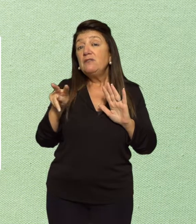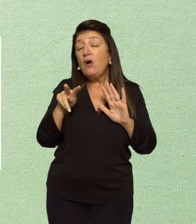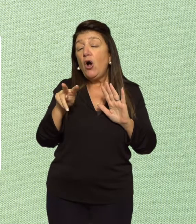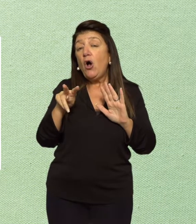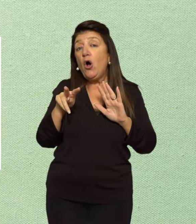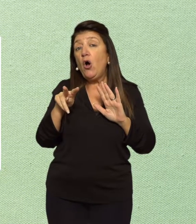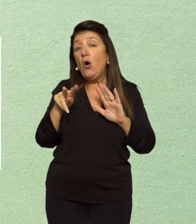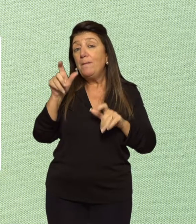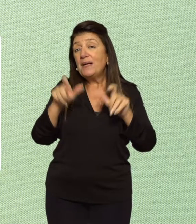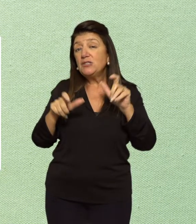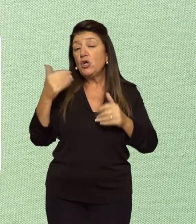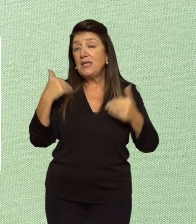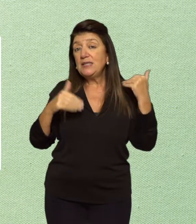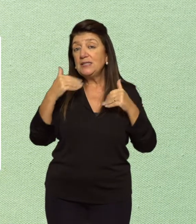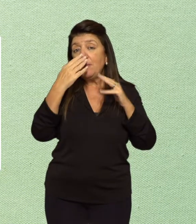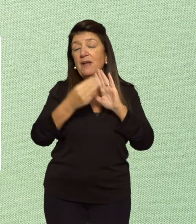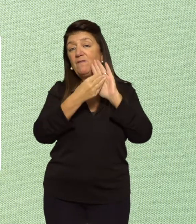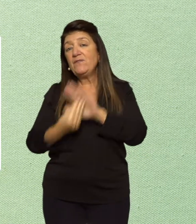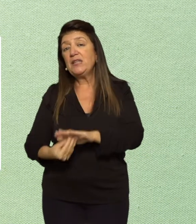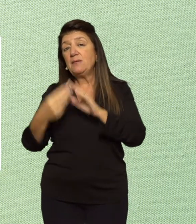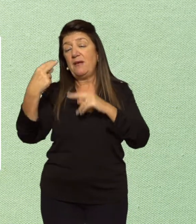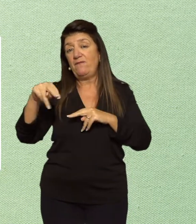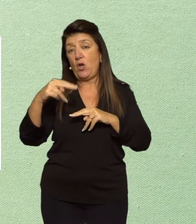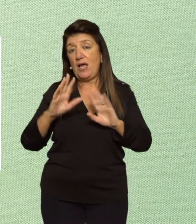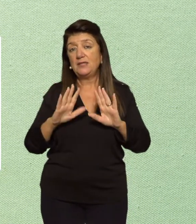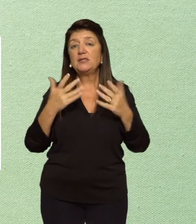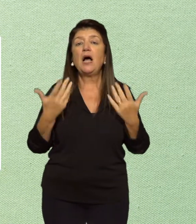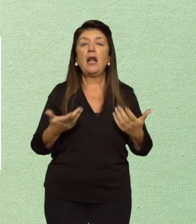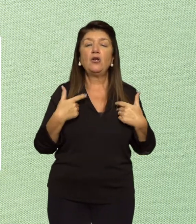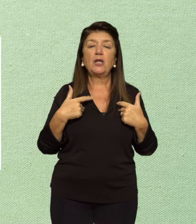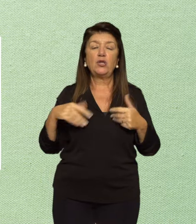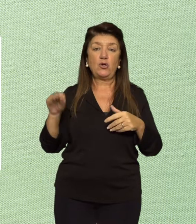facevano faremo una bella riflessione. Io vi chiederei, con Marta abbiamo fatto un po'